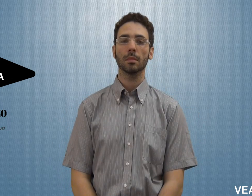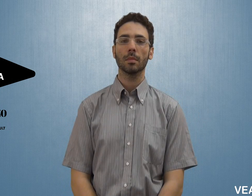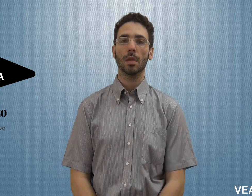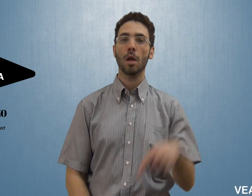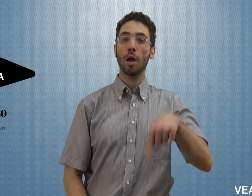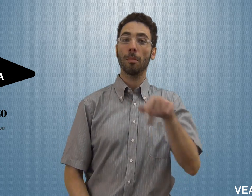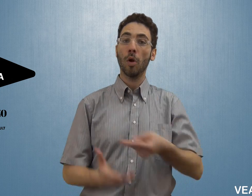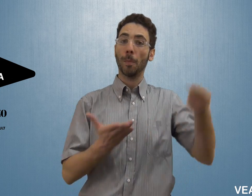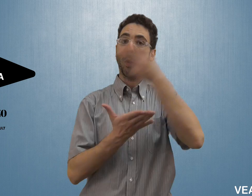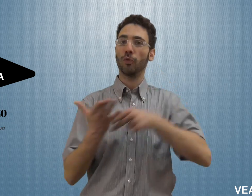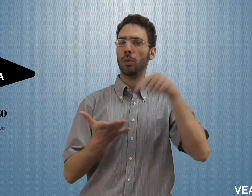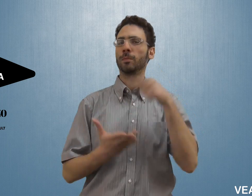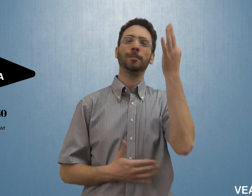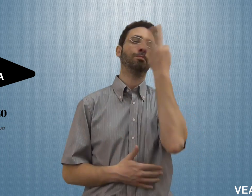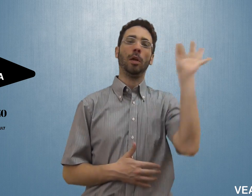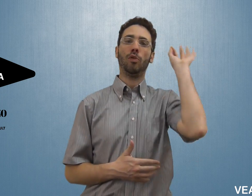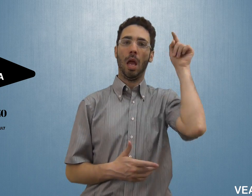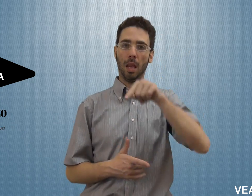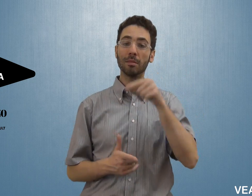Questo progetto speciale si articola